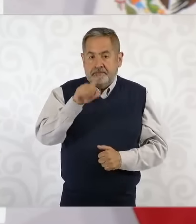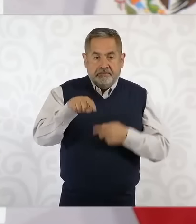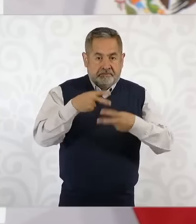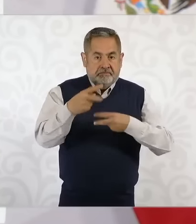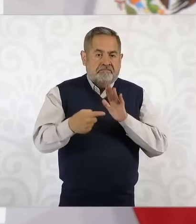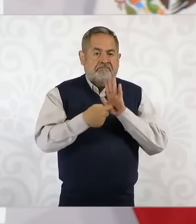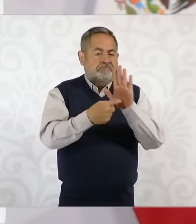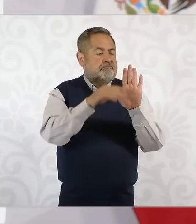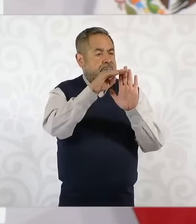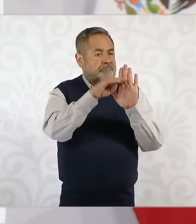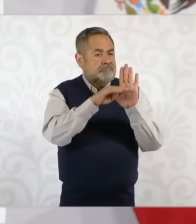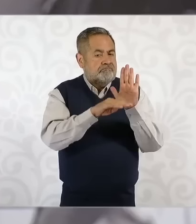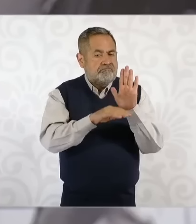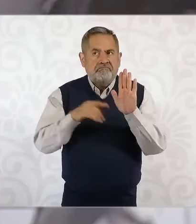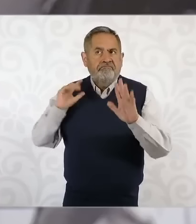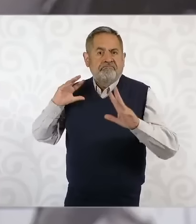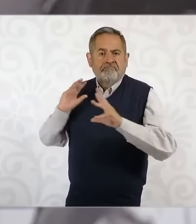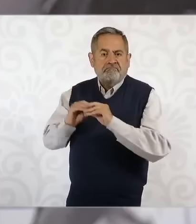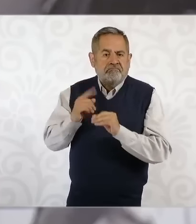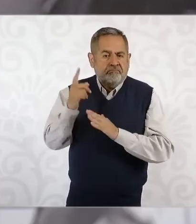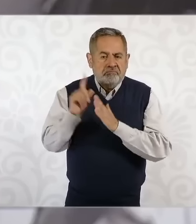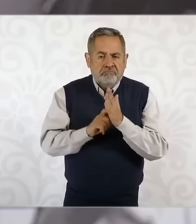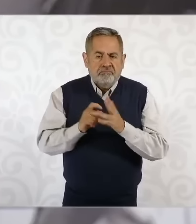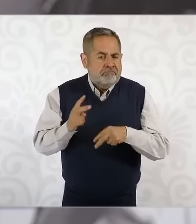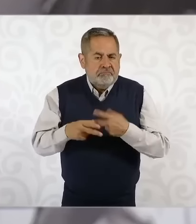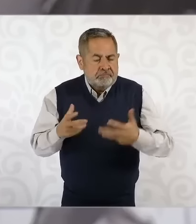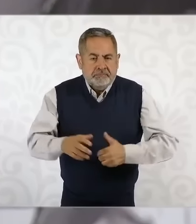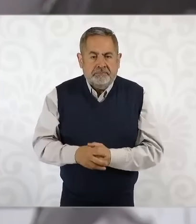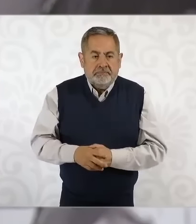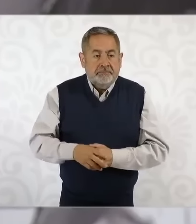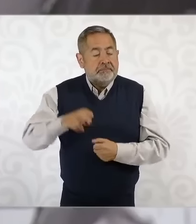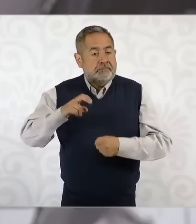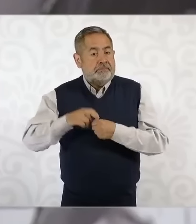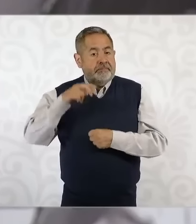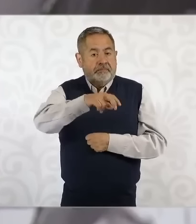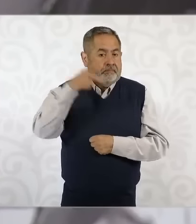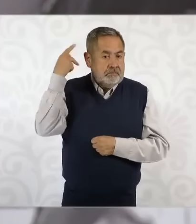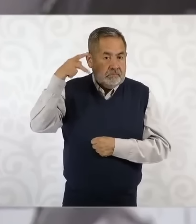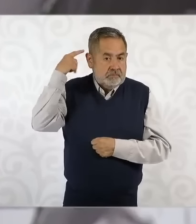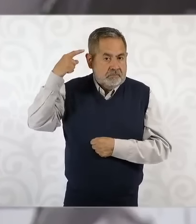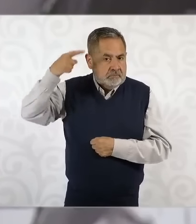más relevantes realizadas durante el último mes en Cholula, Puebla. Elementos de la Secretaría de